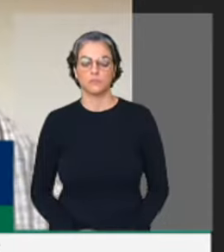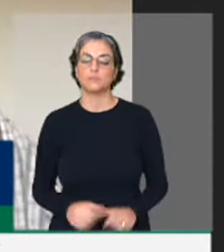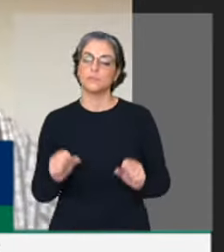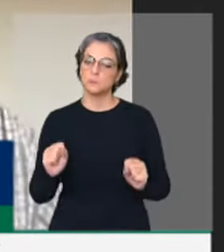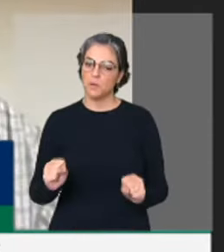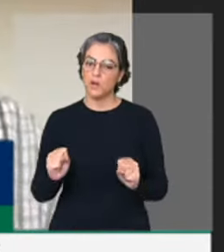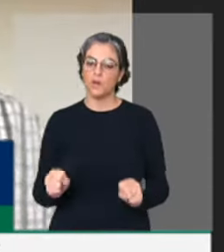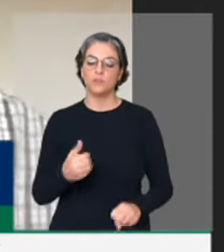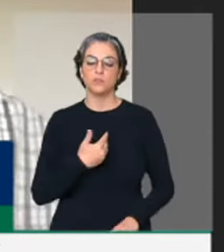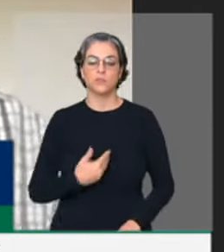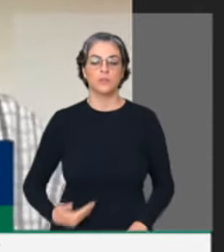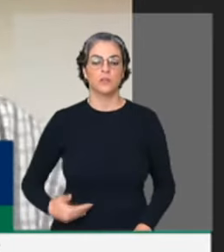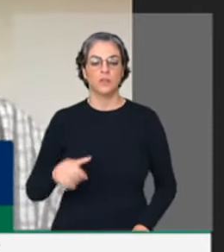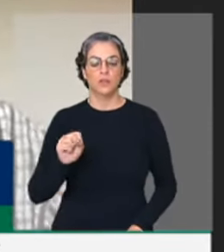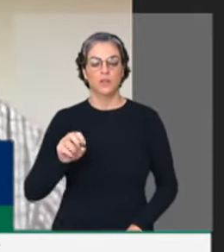PRIVADA. O QUE OS SENHORES